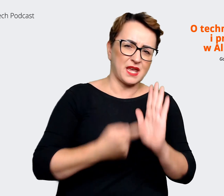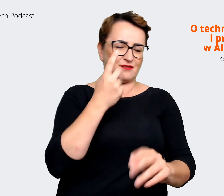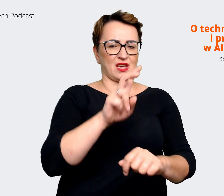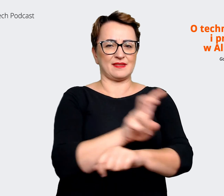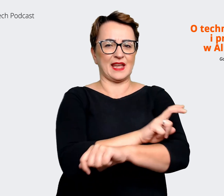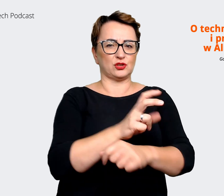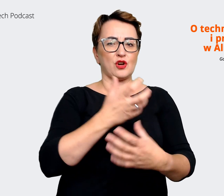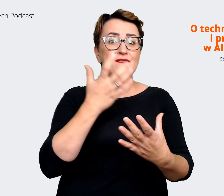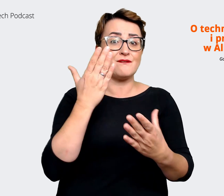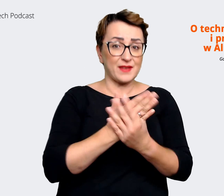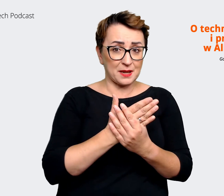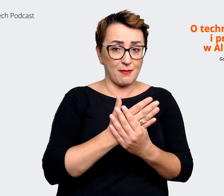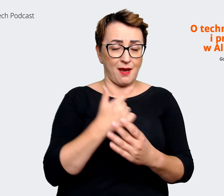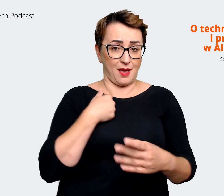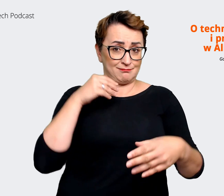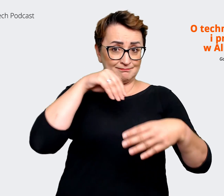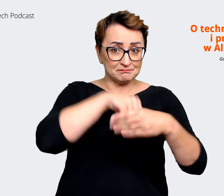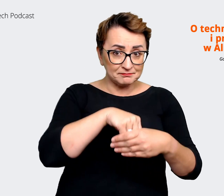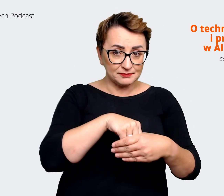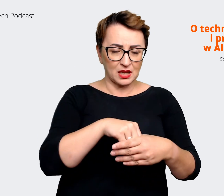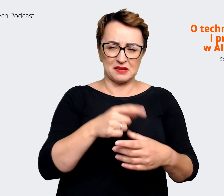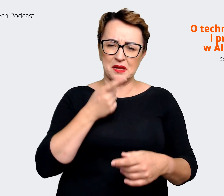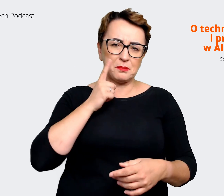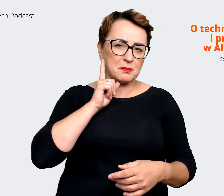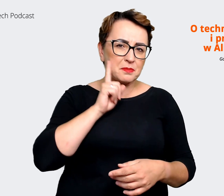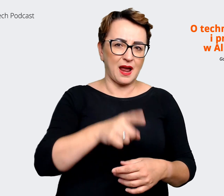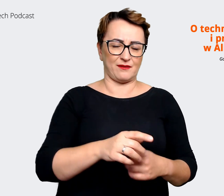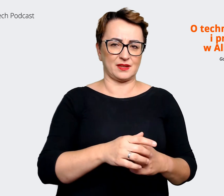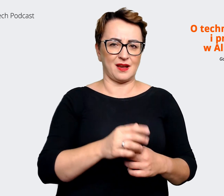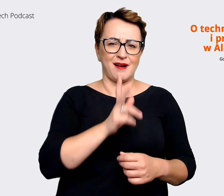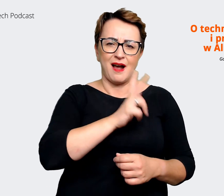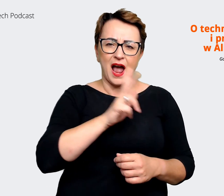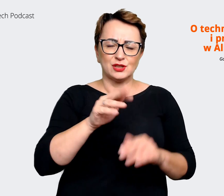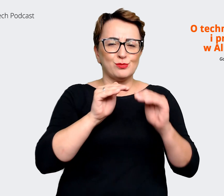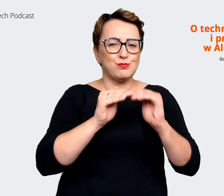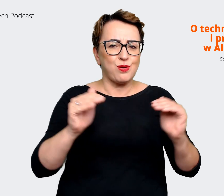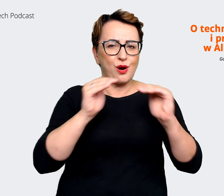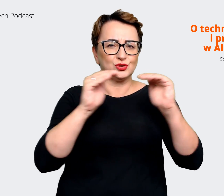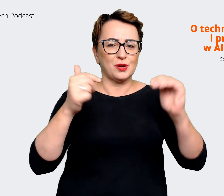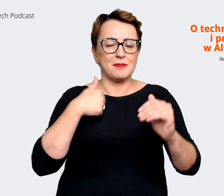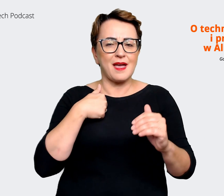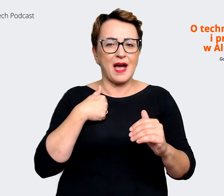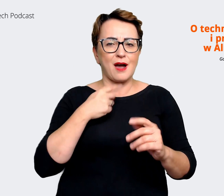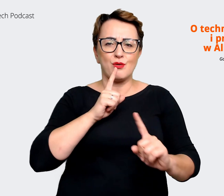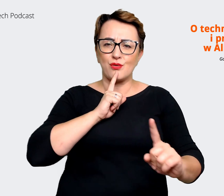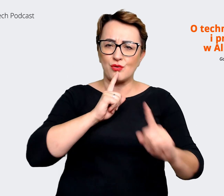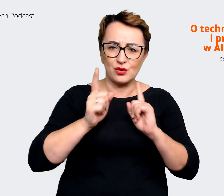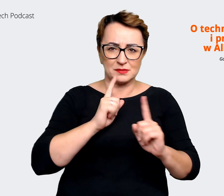firma, w której jestem i naprawdę na każdym poziomie, na którym rozmawiamy, oczywiście tam